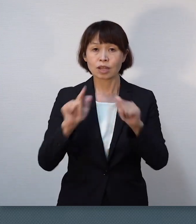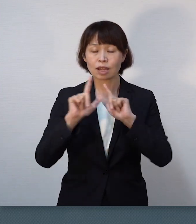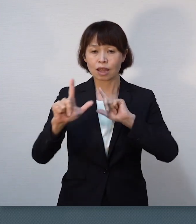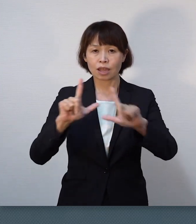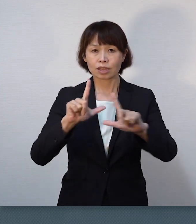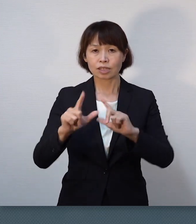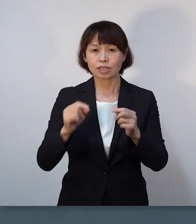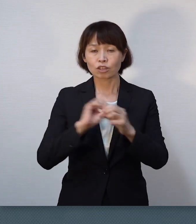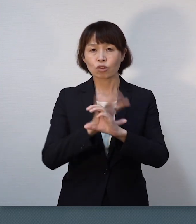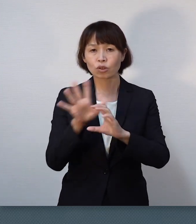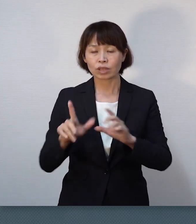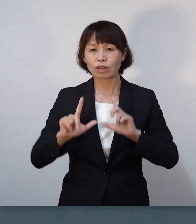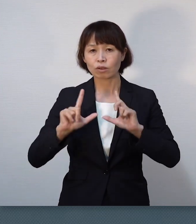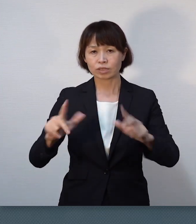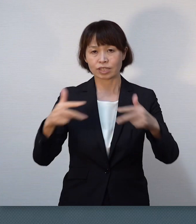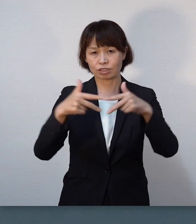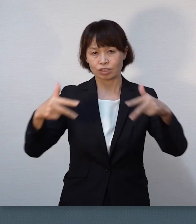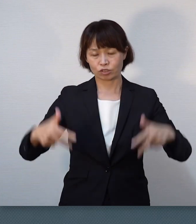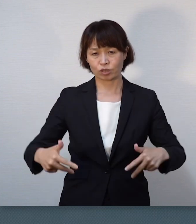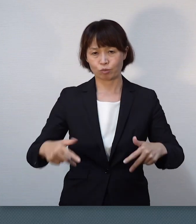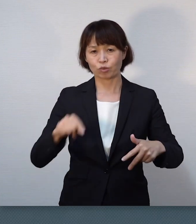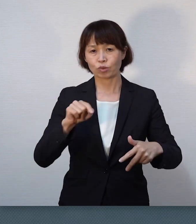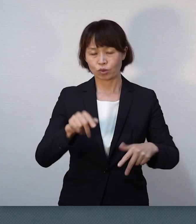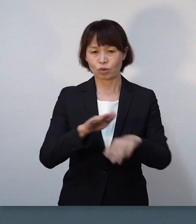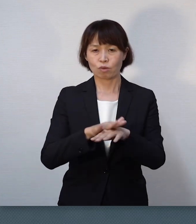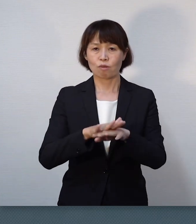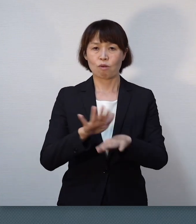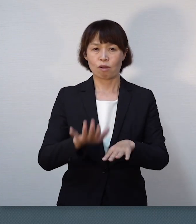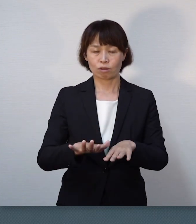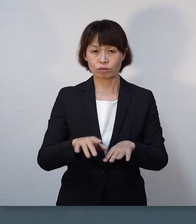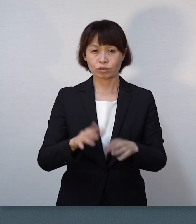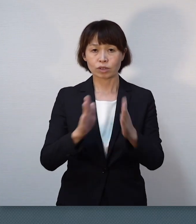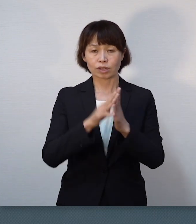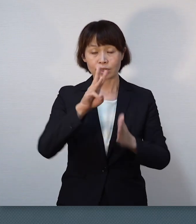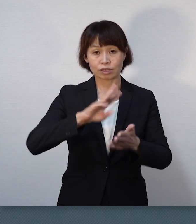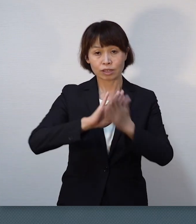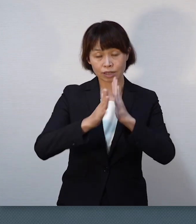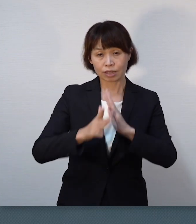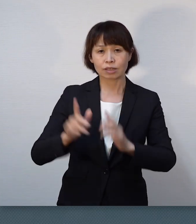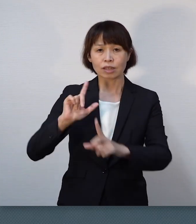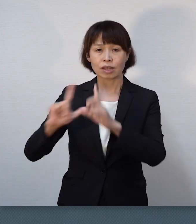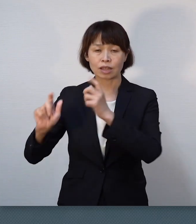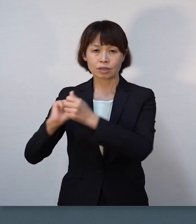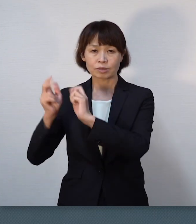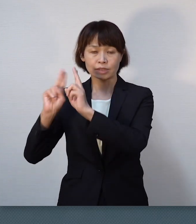といったものです これは、神奈川県とLINEが開発しました